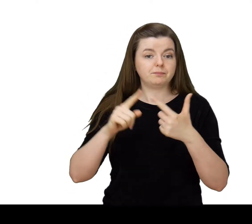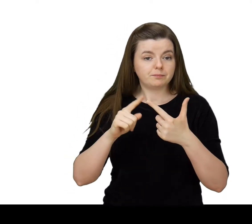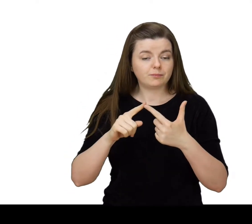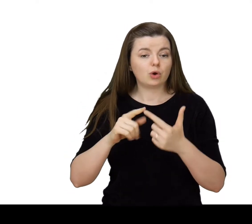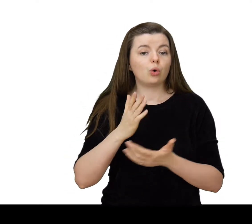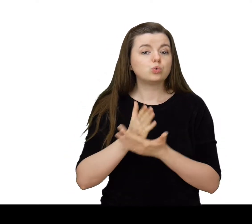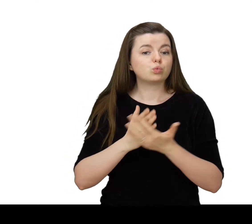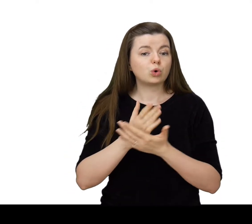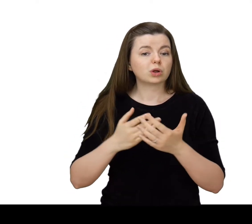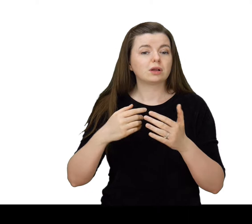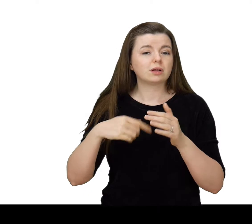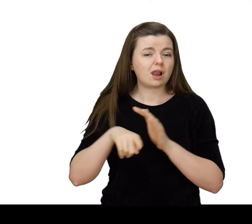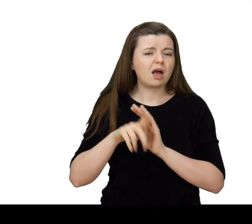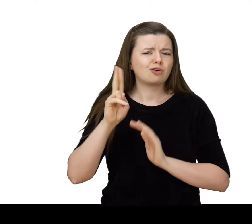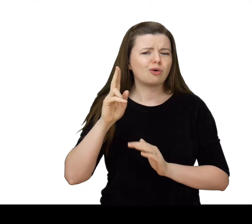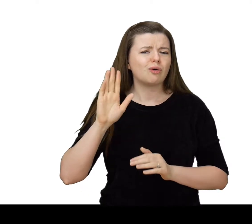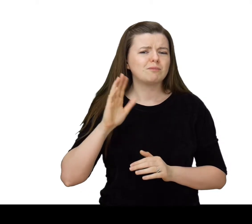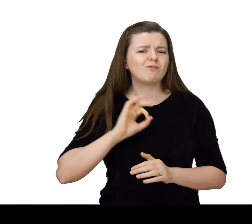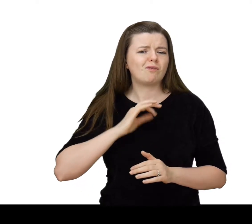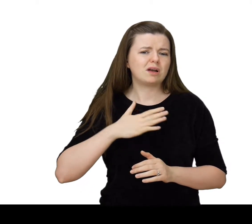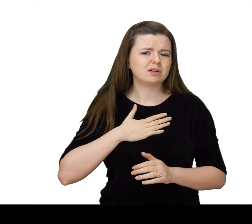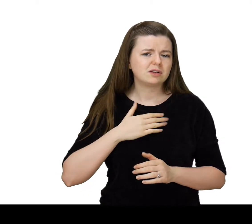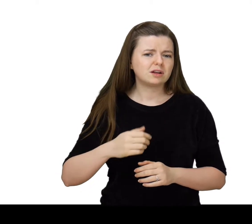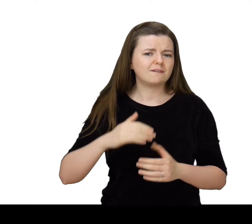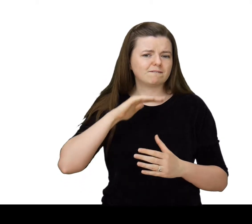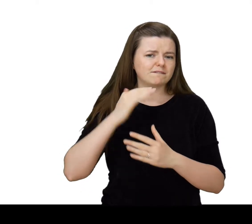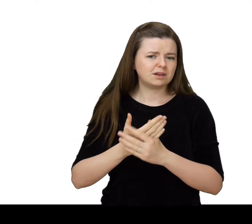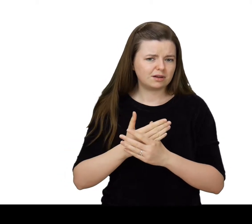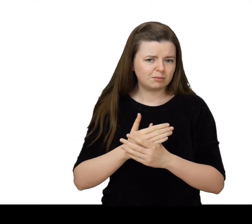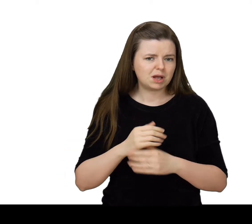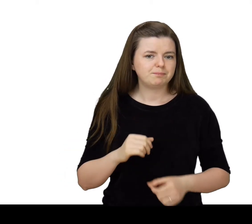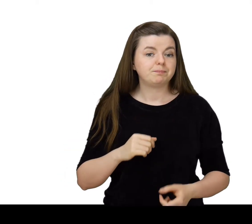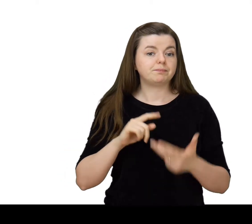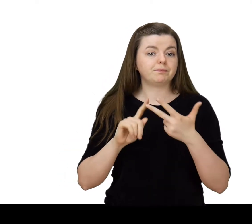Usługi dla przedsiębiorcy,